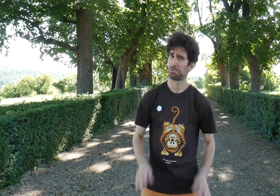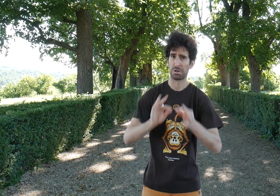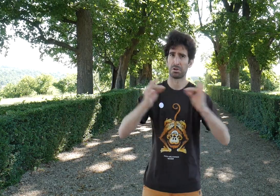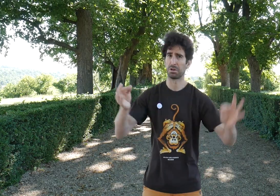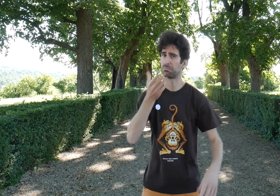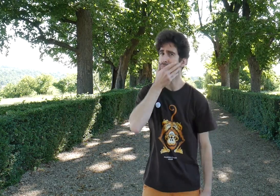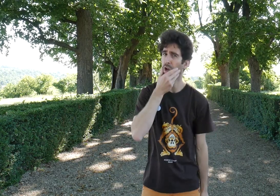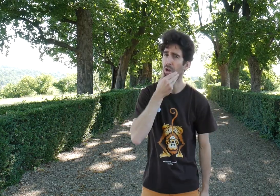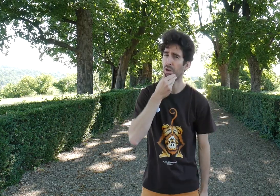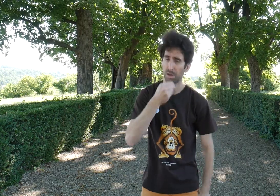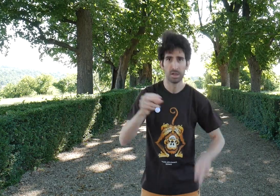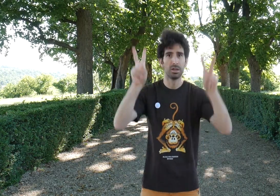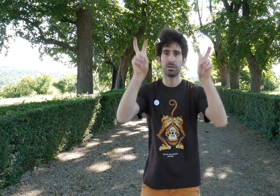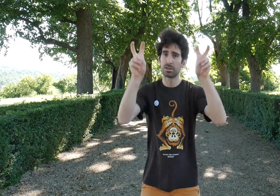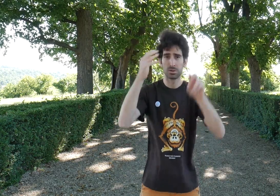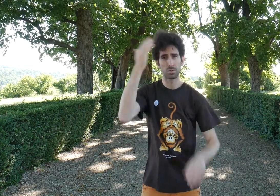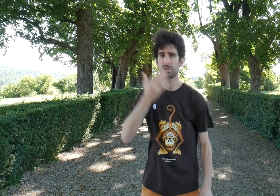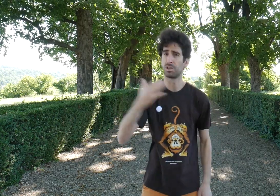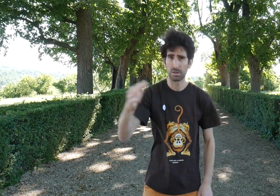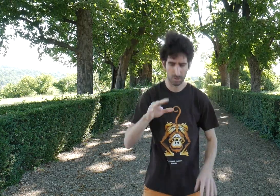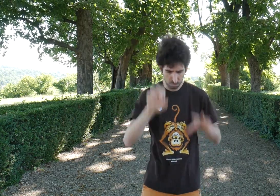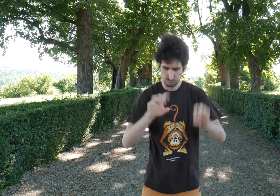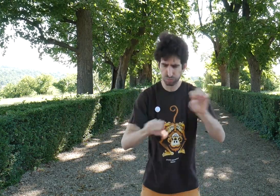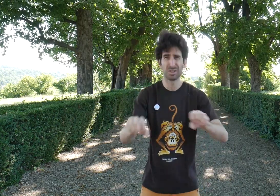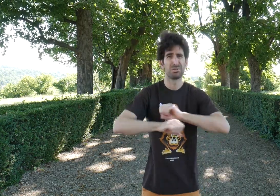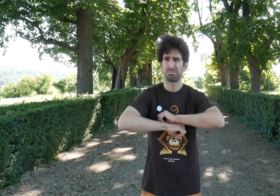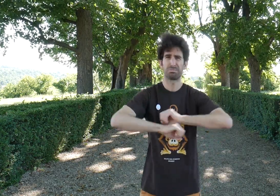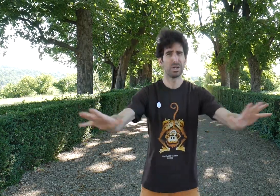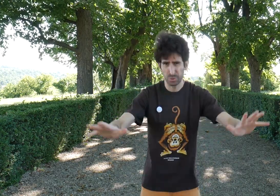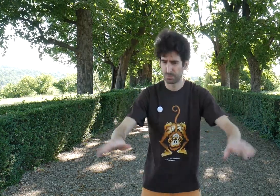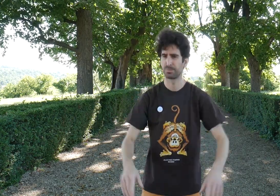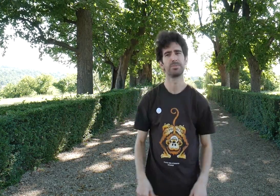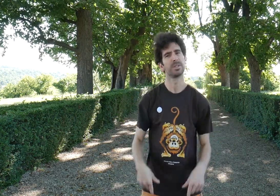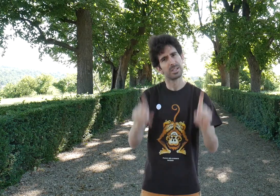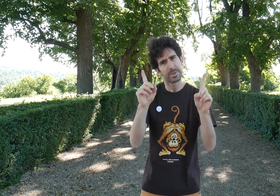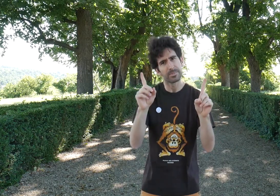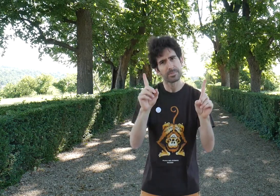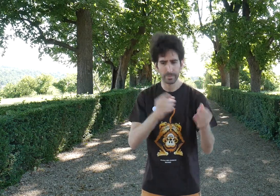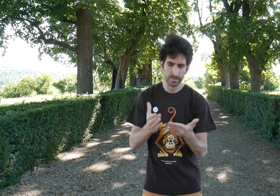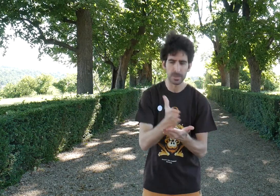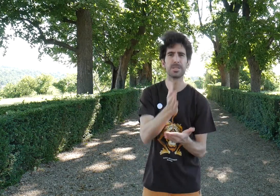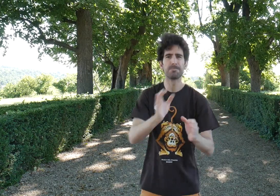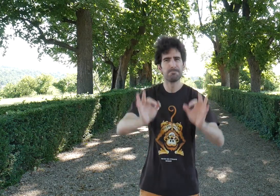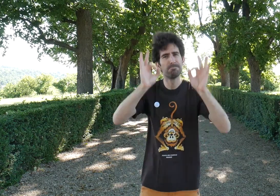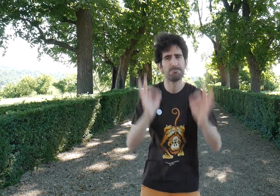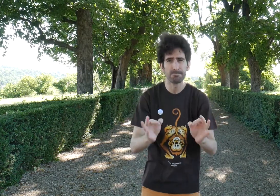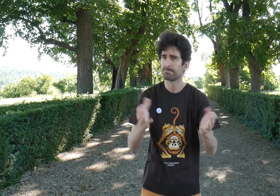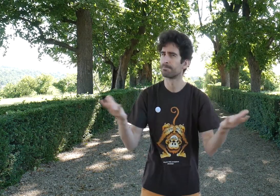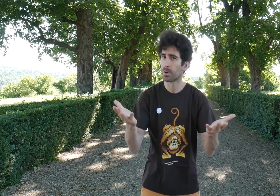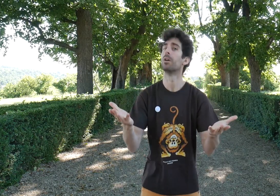C'est une belle phrase. La citation est célèbre. Je la vois partout. Mais quel est son sens exact ?